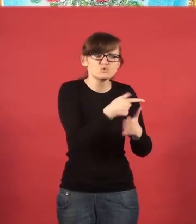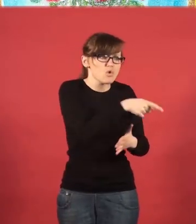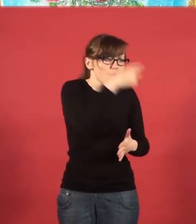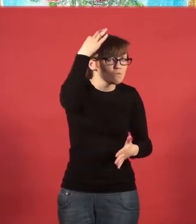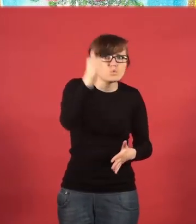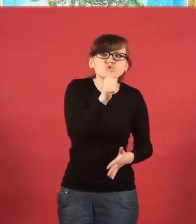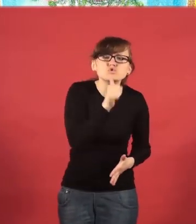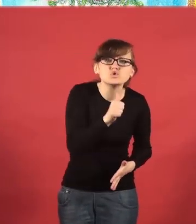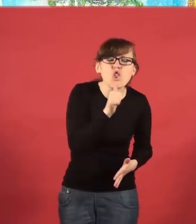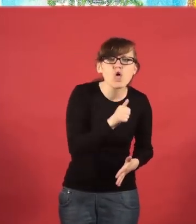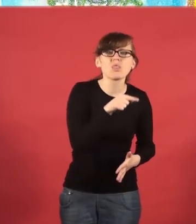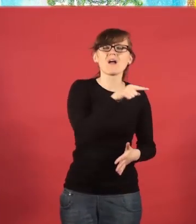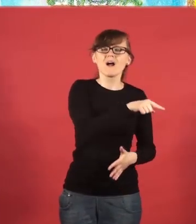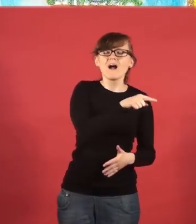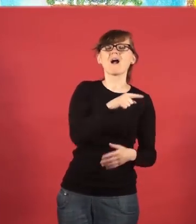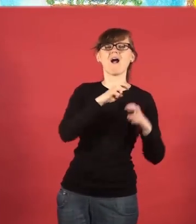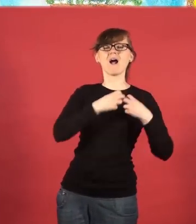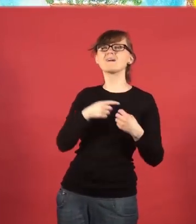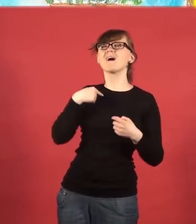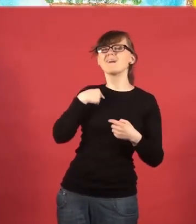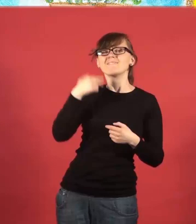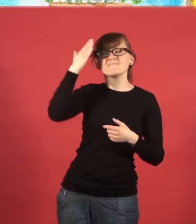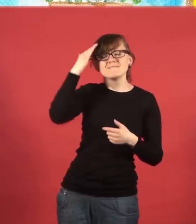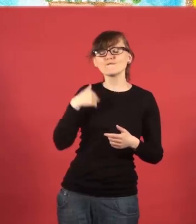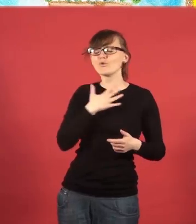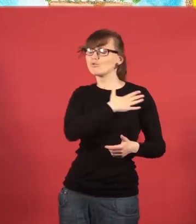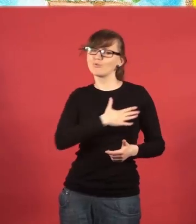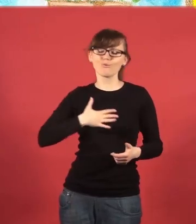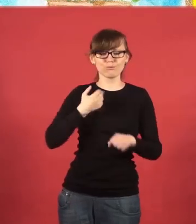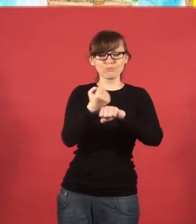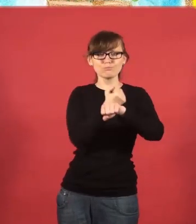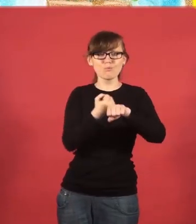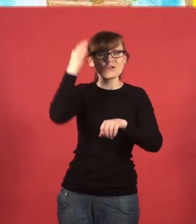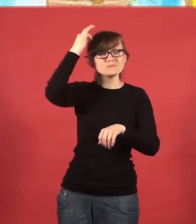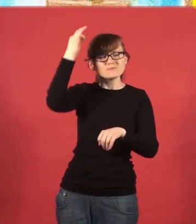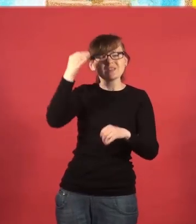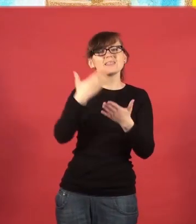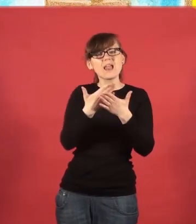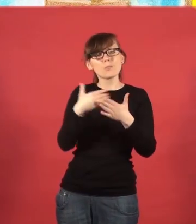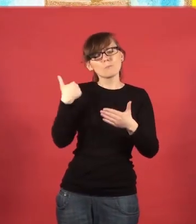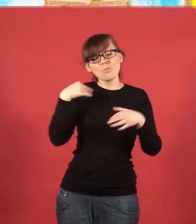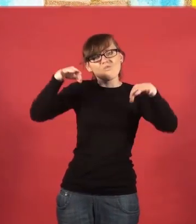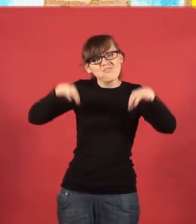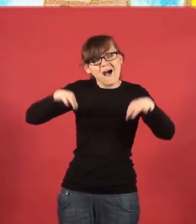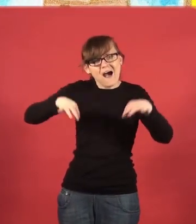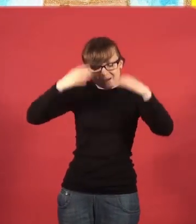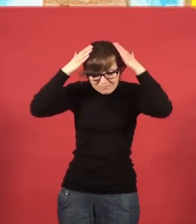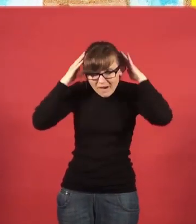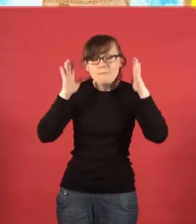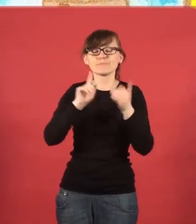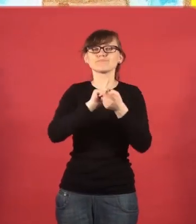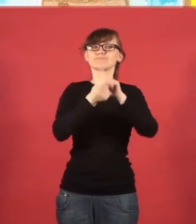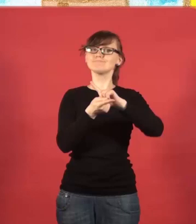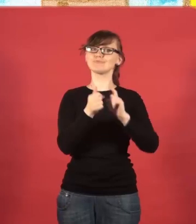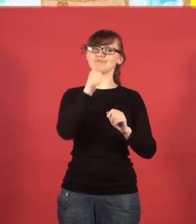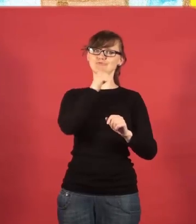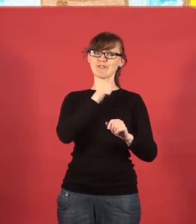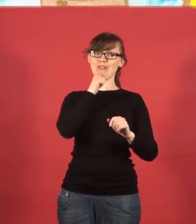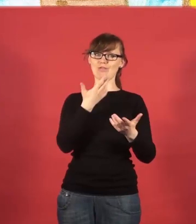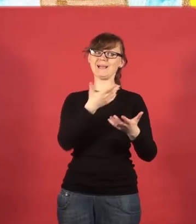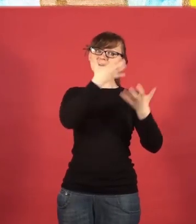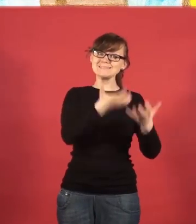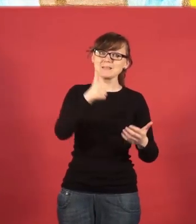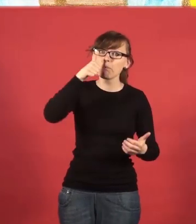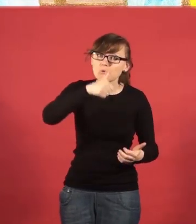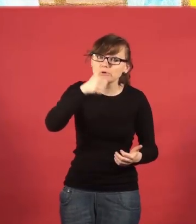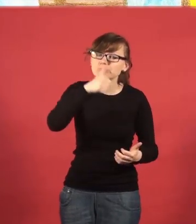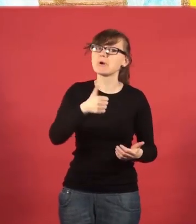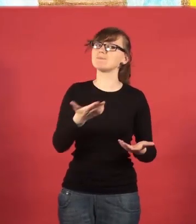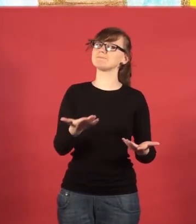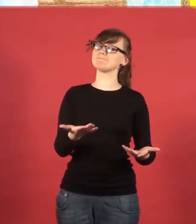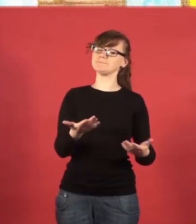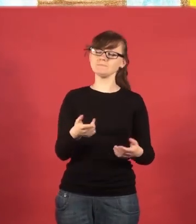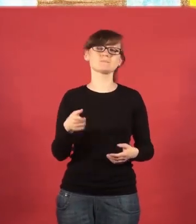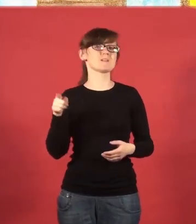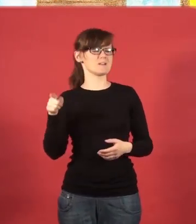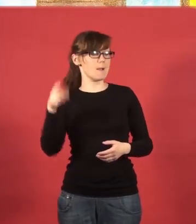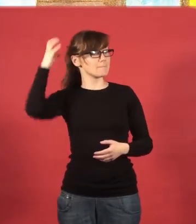Ania powiedziała, że wydawało jej się, że nie może być nic gorszego od rudych włosów, ale teraz widzi, że zielone włosy to prawdziwa tragedia.